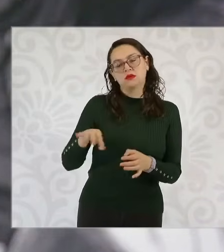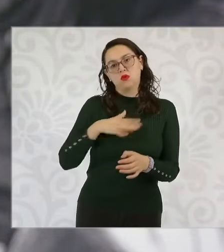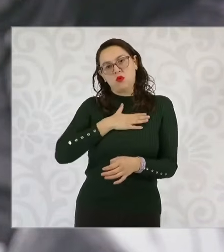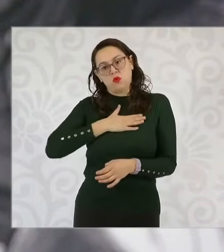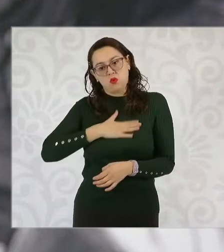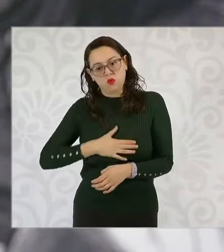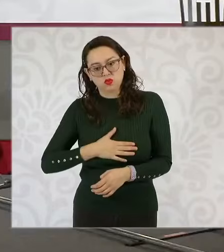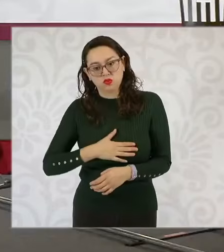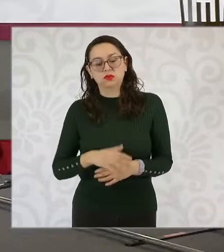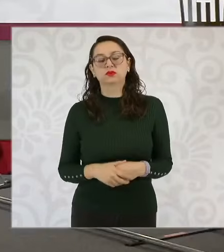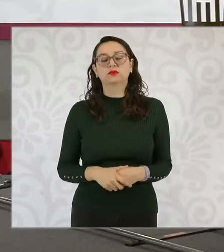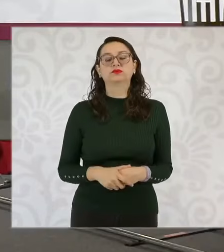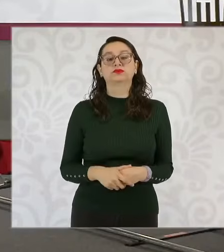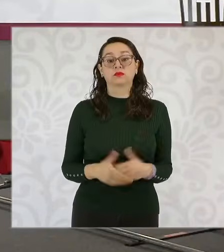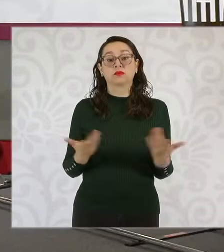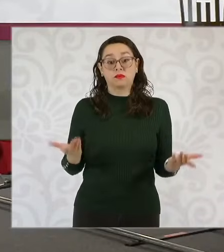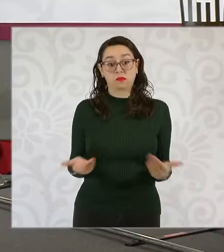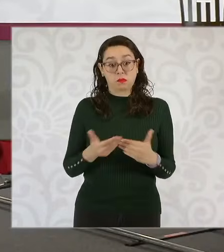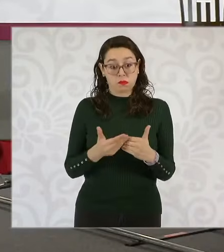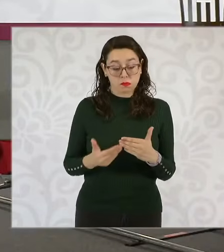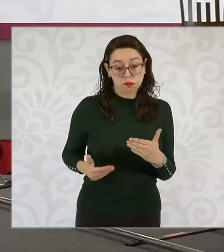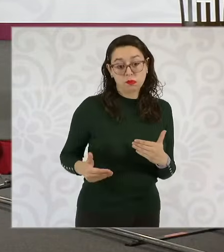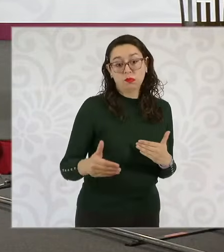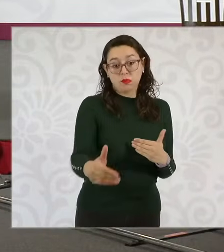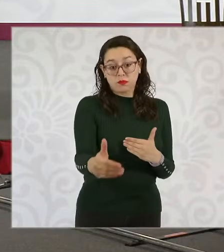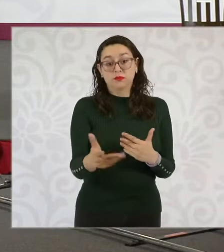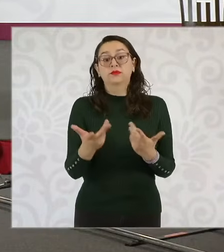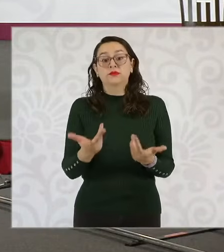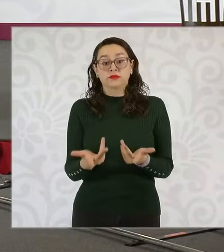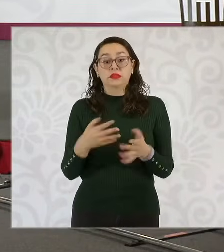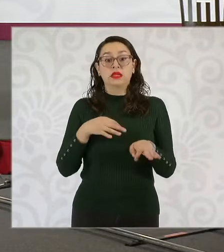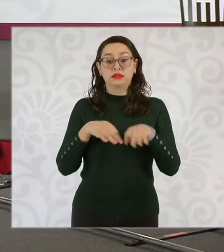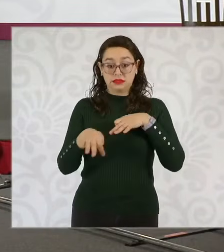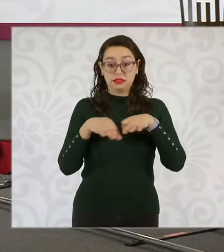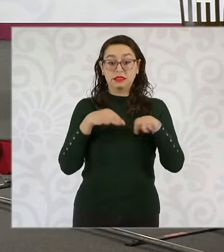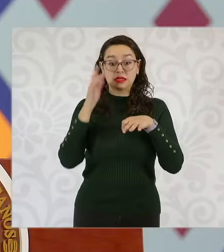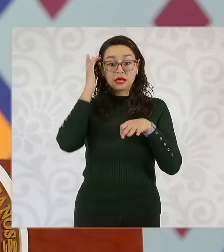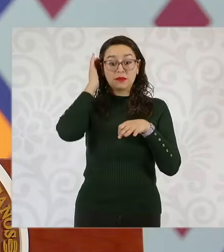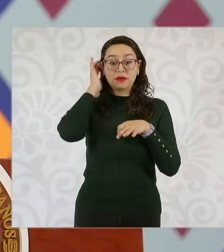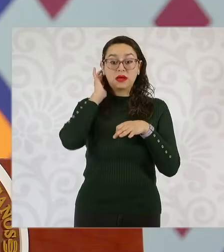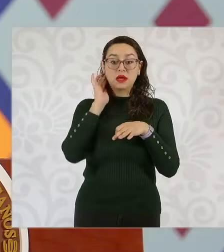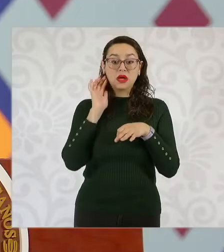además en el corto plazo se trabajó estamos trabajando muy de la mano todo el sector con